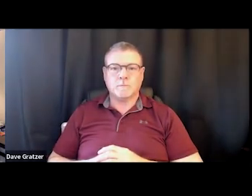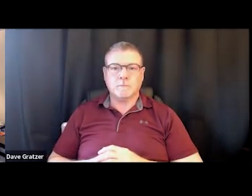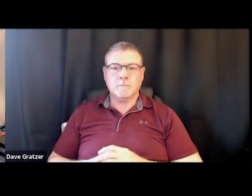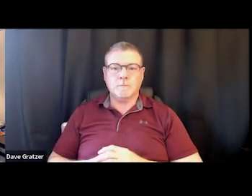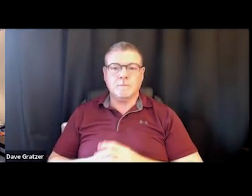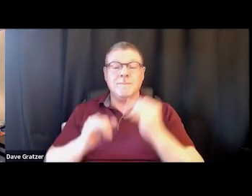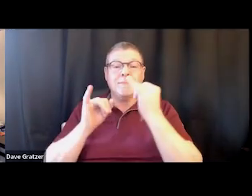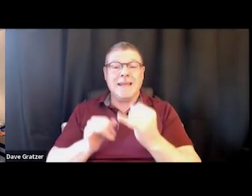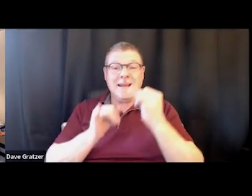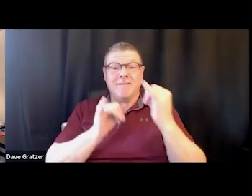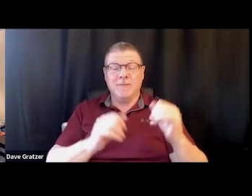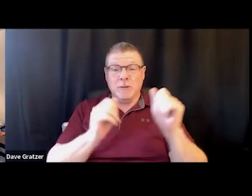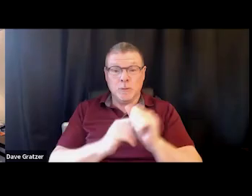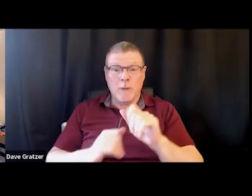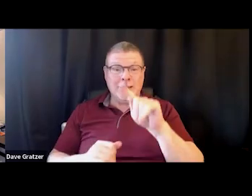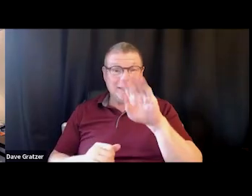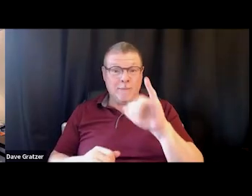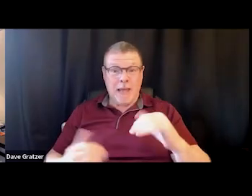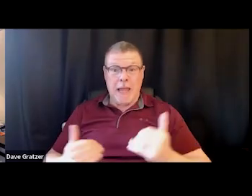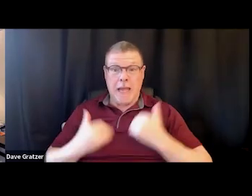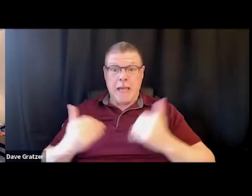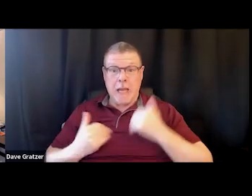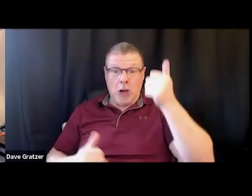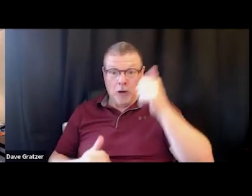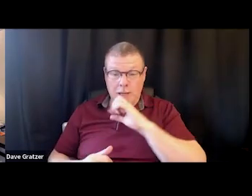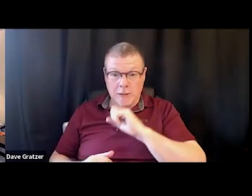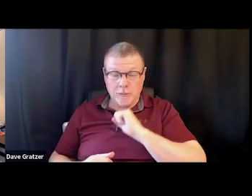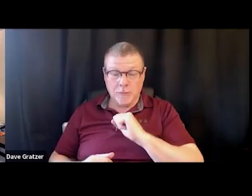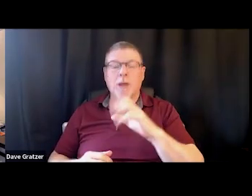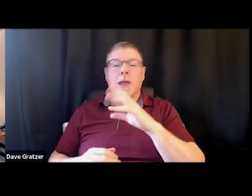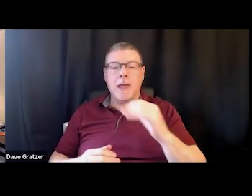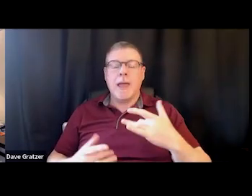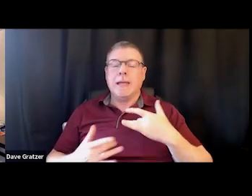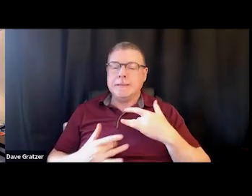Individuos con lesión cerebral se vuelven personas sin hogar a edades más jóvenes y tienen más probabilidades de reportar diagnósticos de salud mental